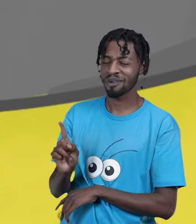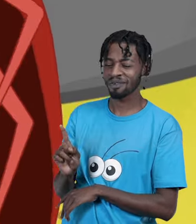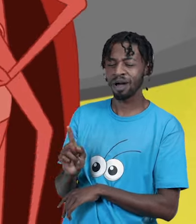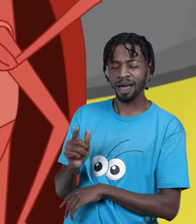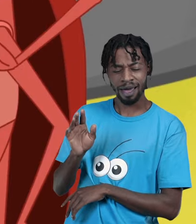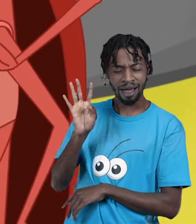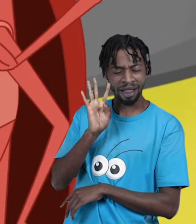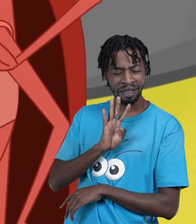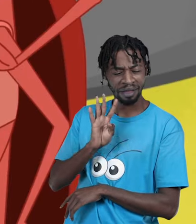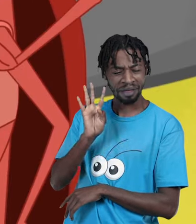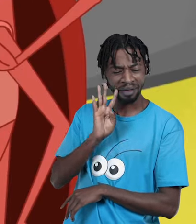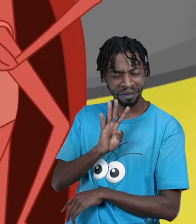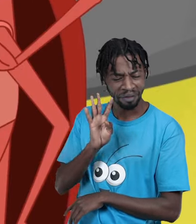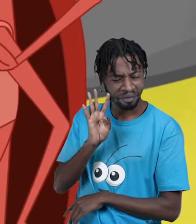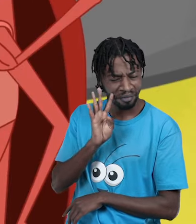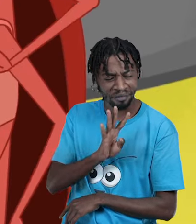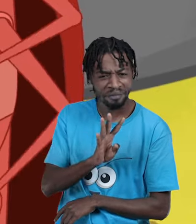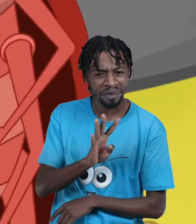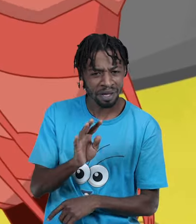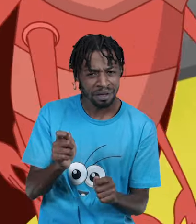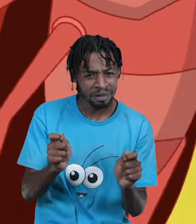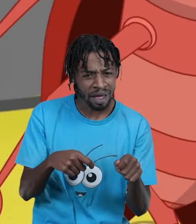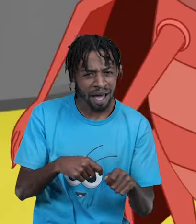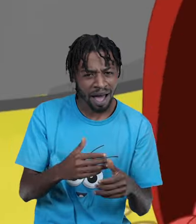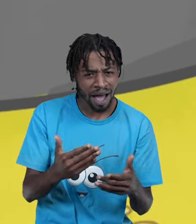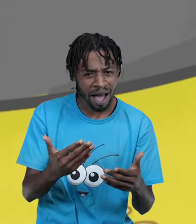Pode ser até bem legal